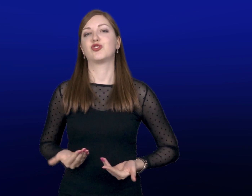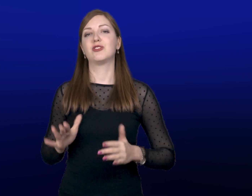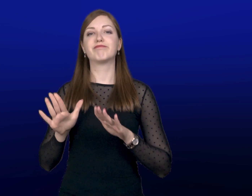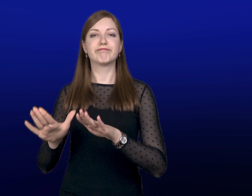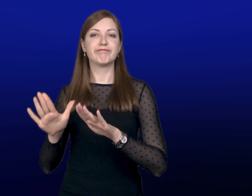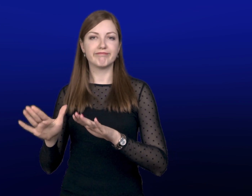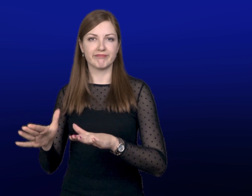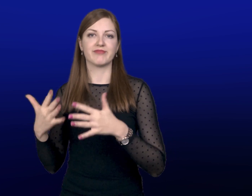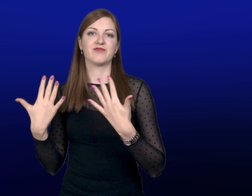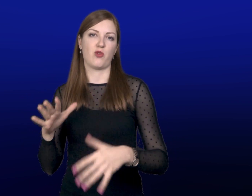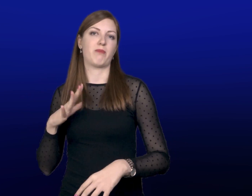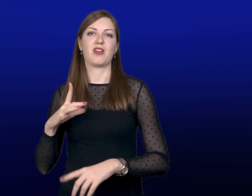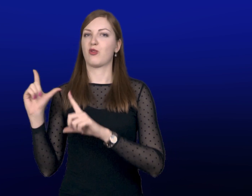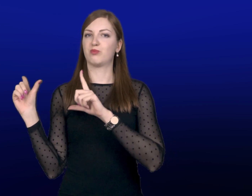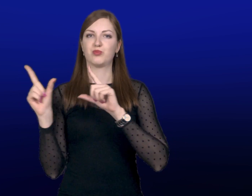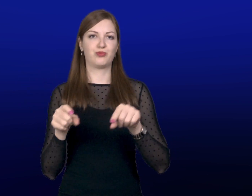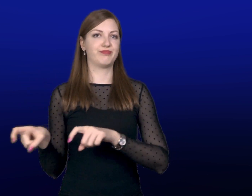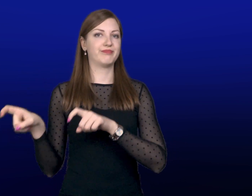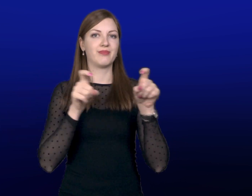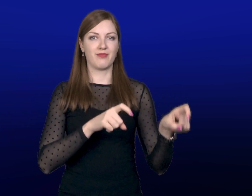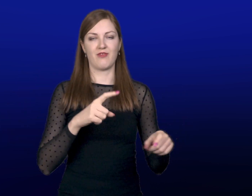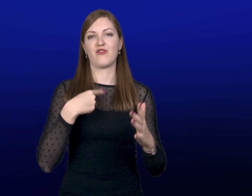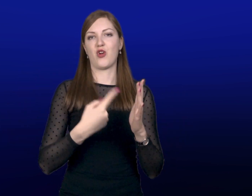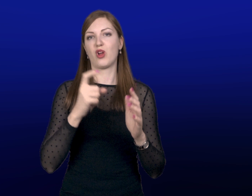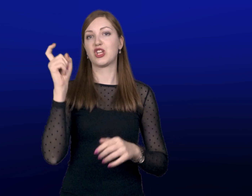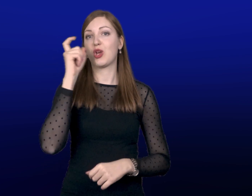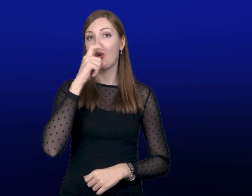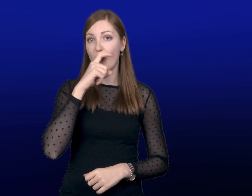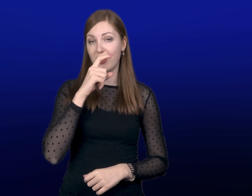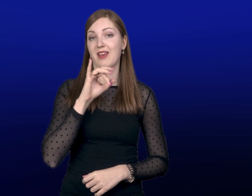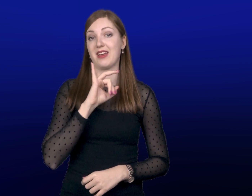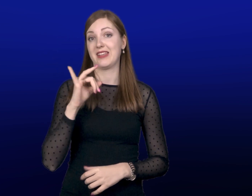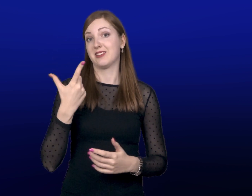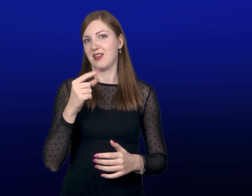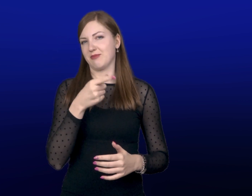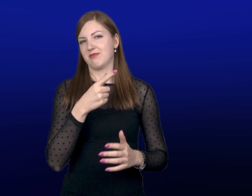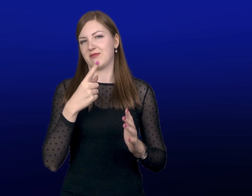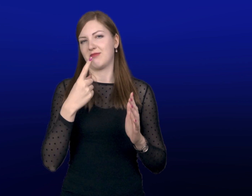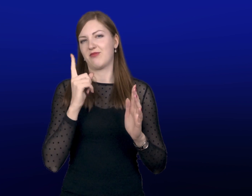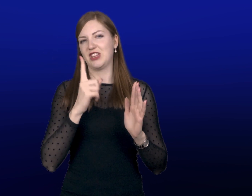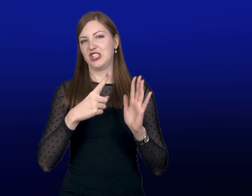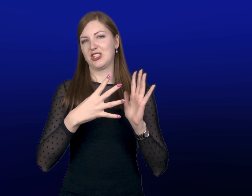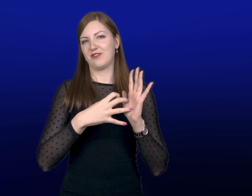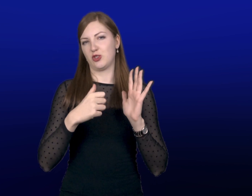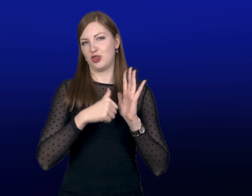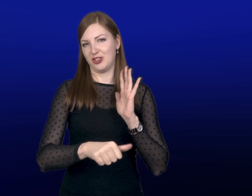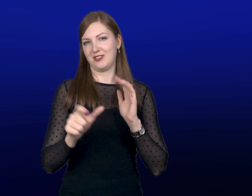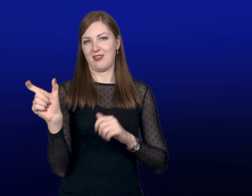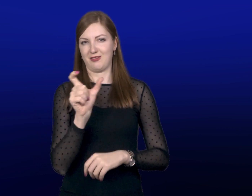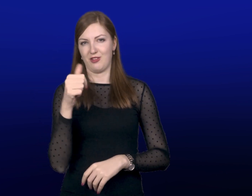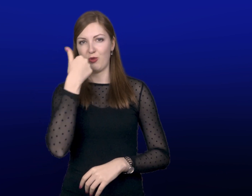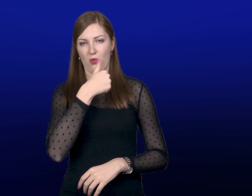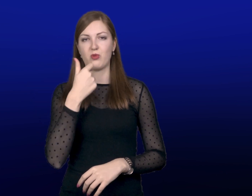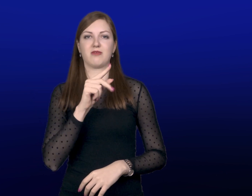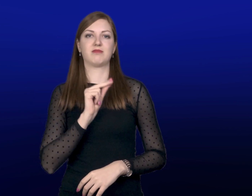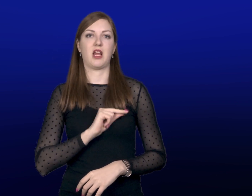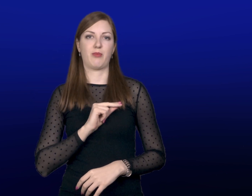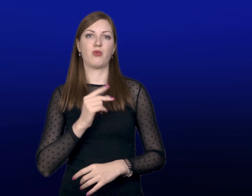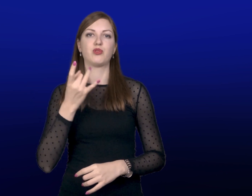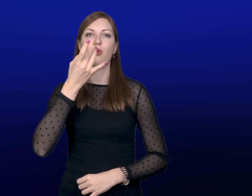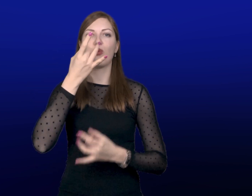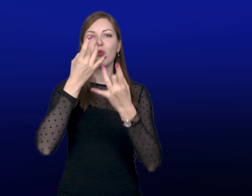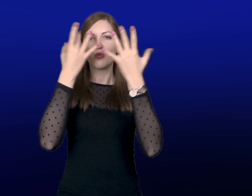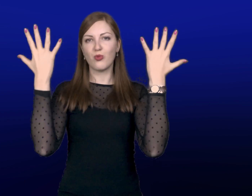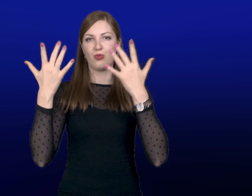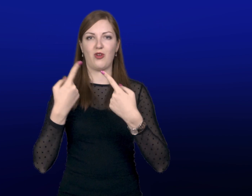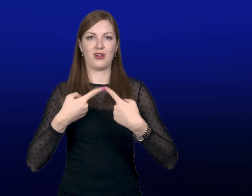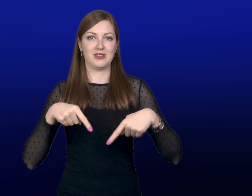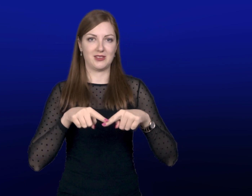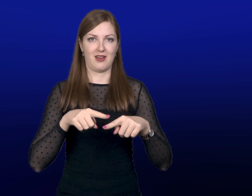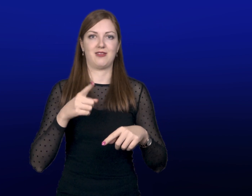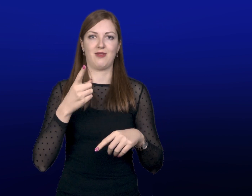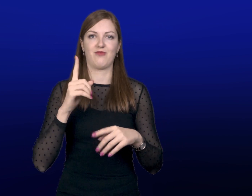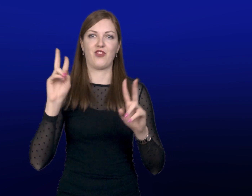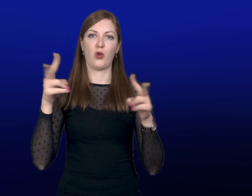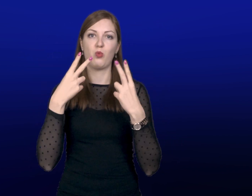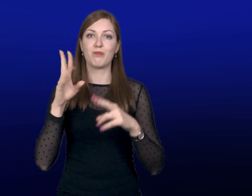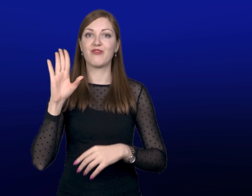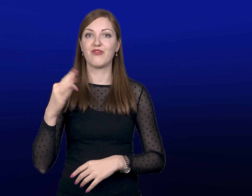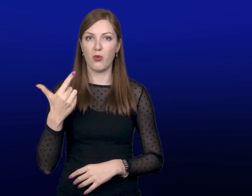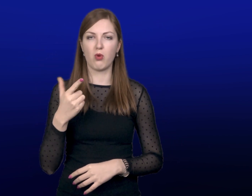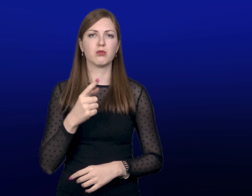Потом уехала в г. Горький, где в 1960–62 гг., работая культорганизатором в клубе ВОГ,